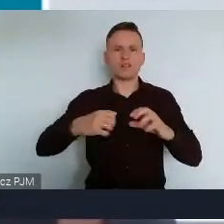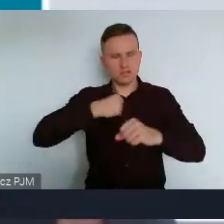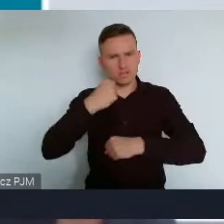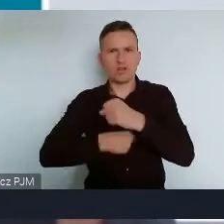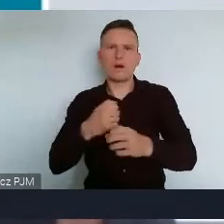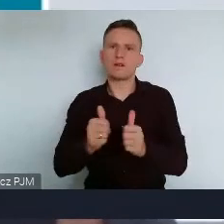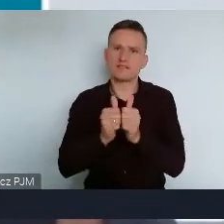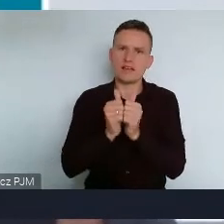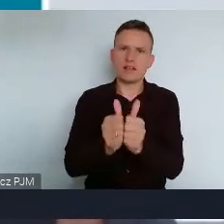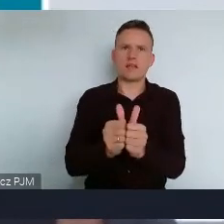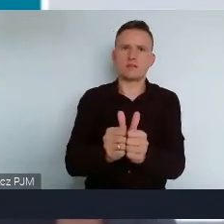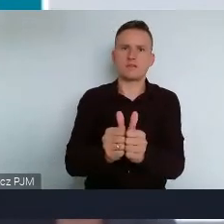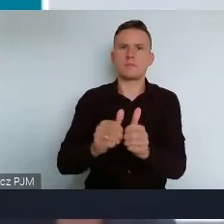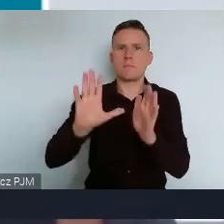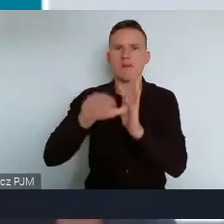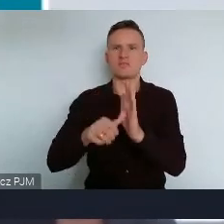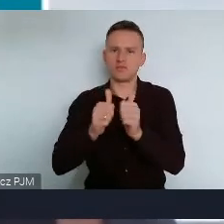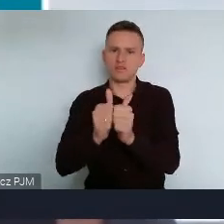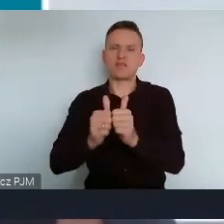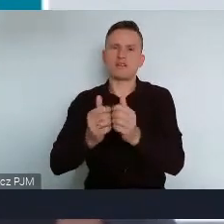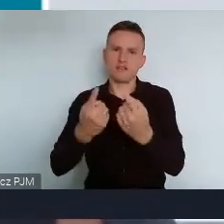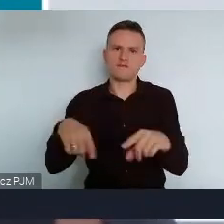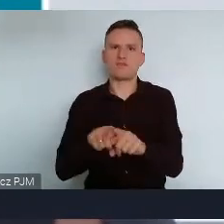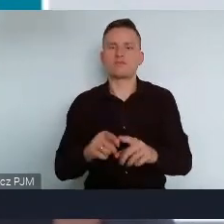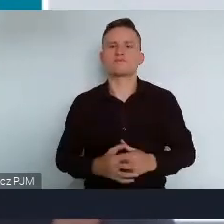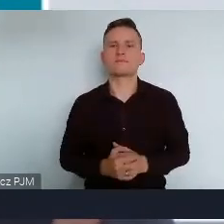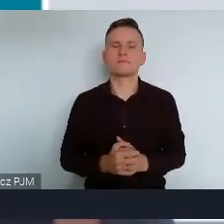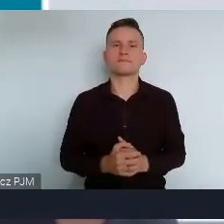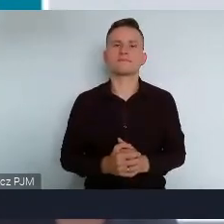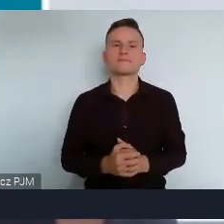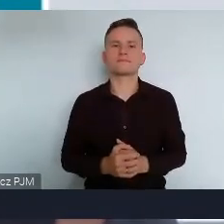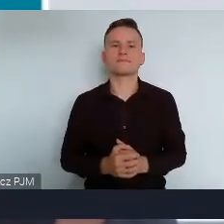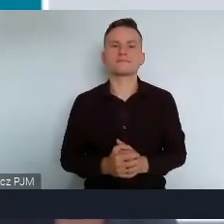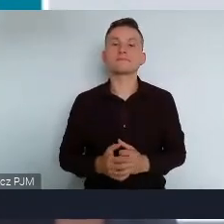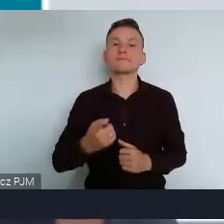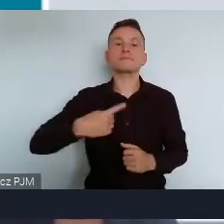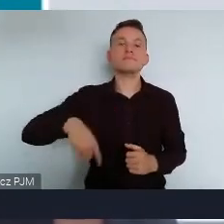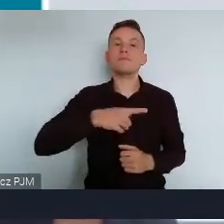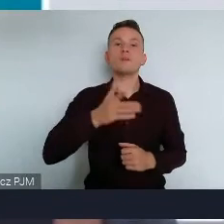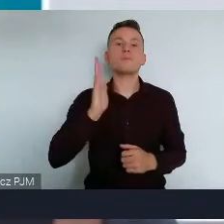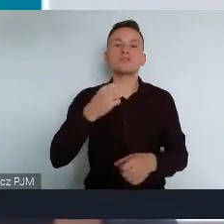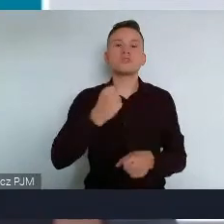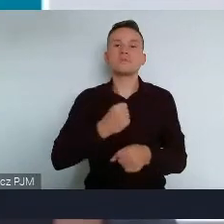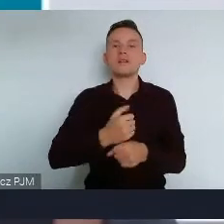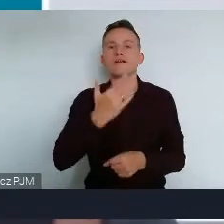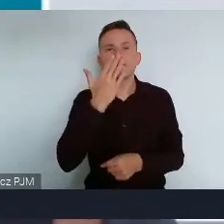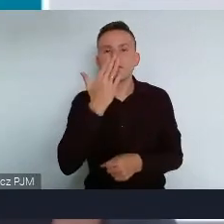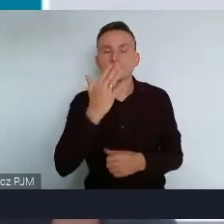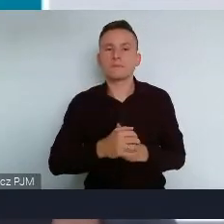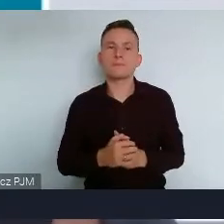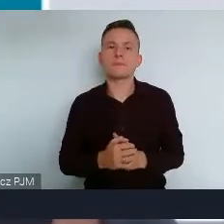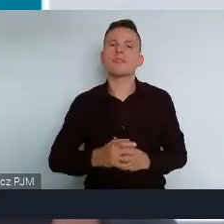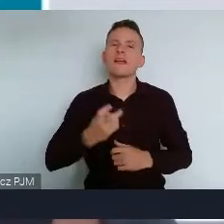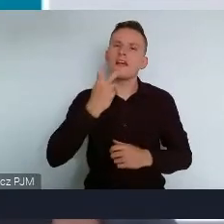inaczej ta misja się nie powiedzie. Nad czym będziemy pracowali? Oczywiście energia i efektywność energetyczna,